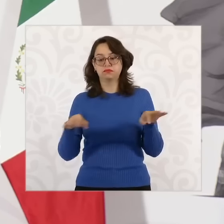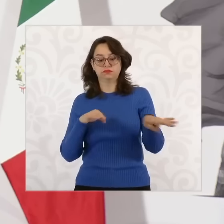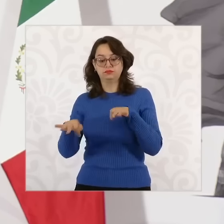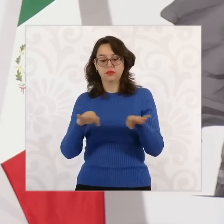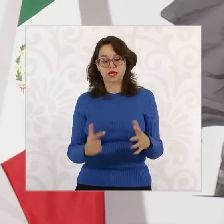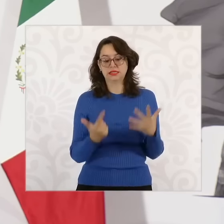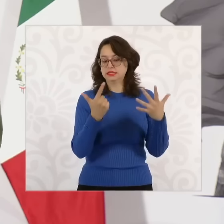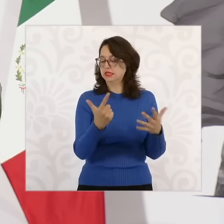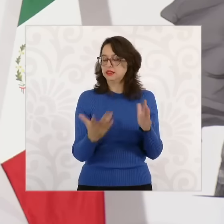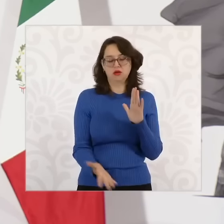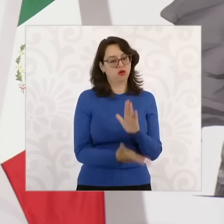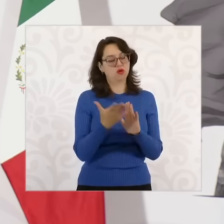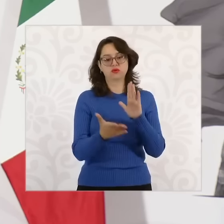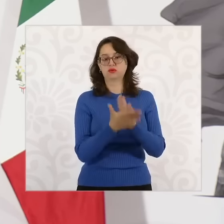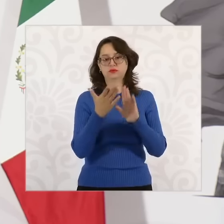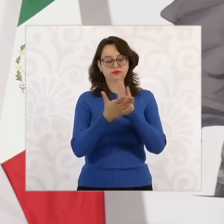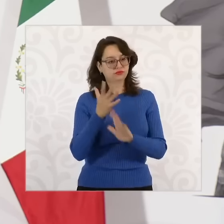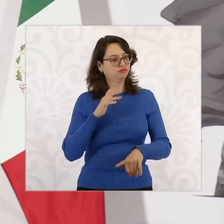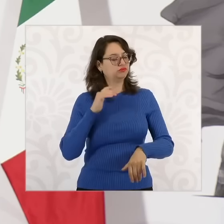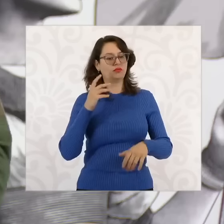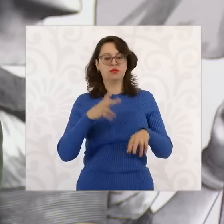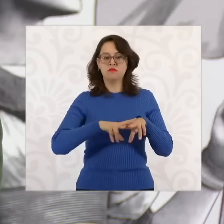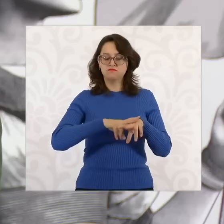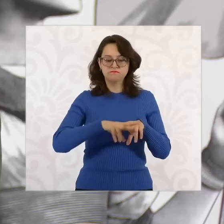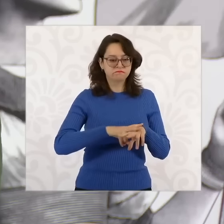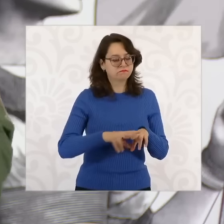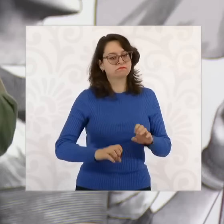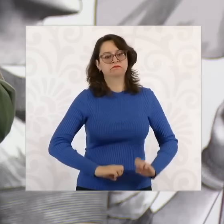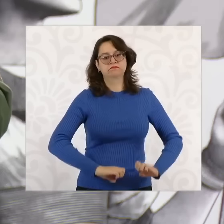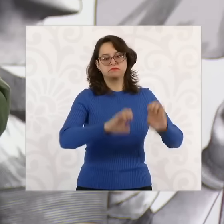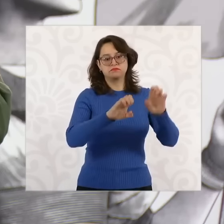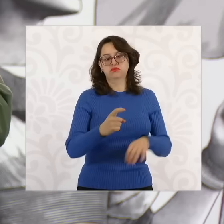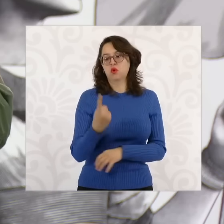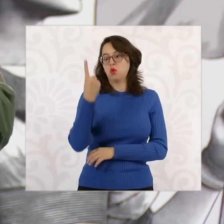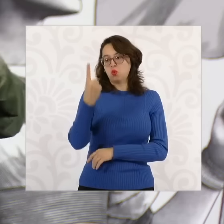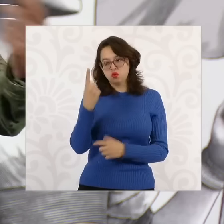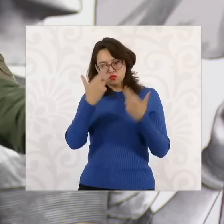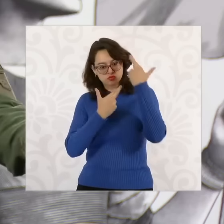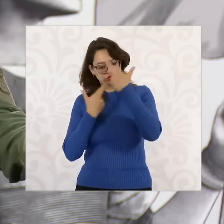construcción pesada, de instalaciones, plataformas y vías y uno es de estudios de ingeniería de